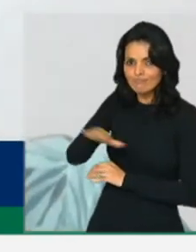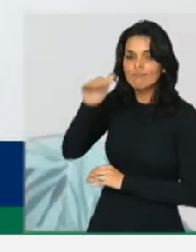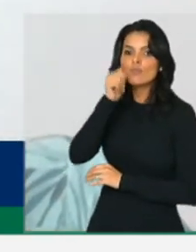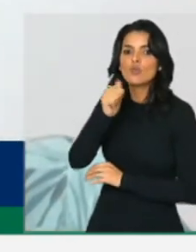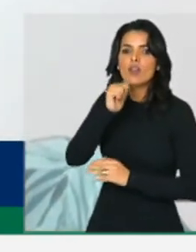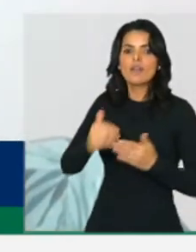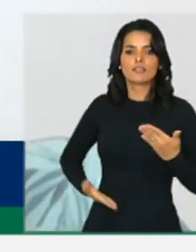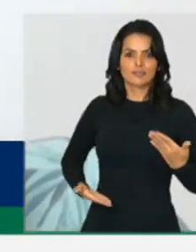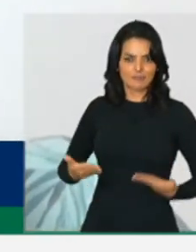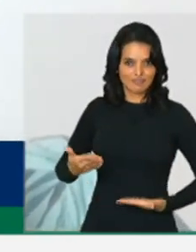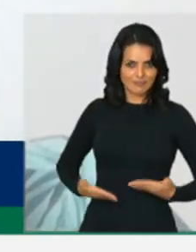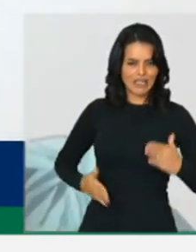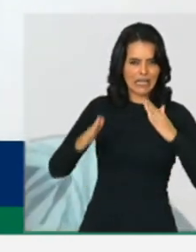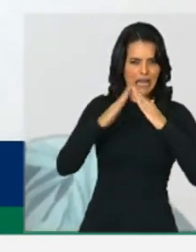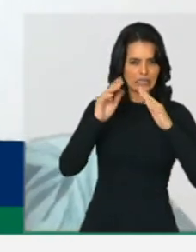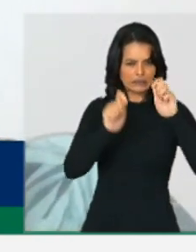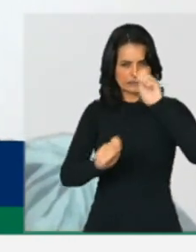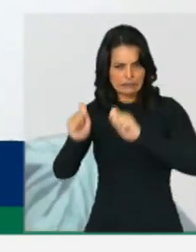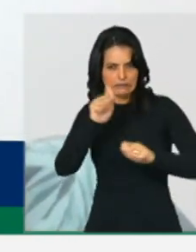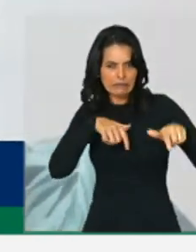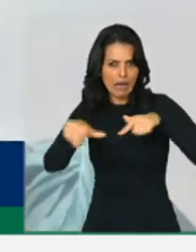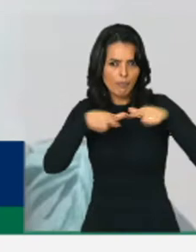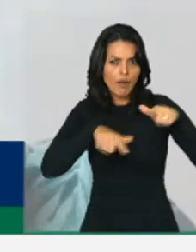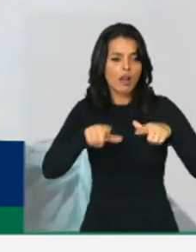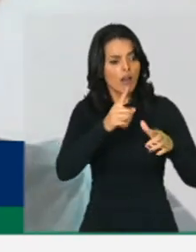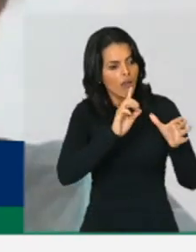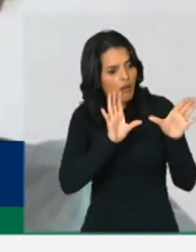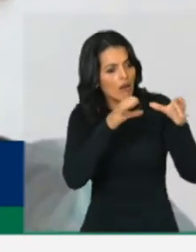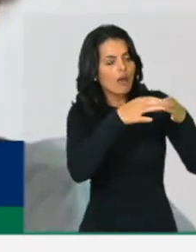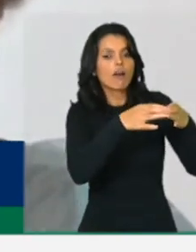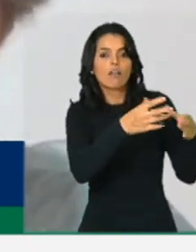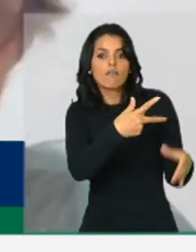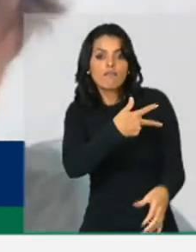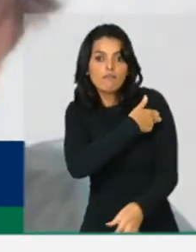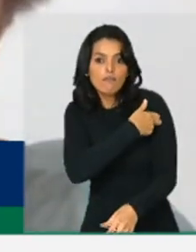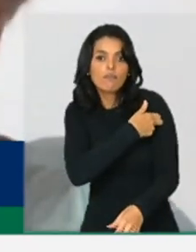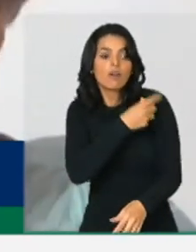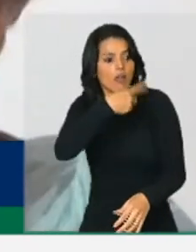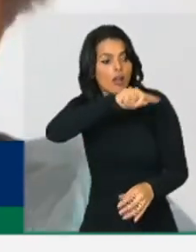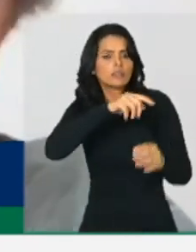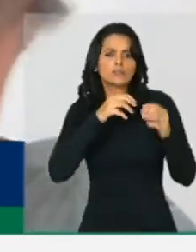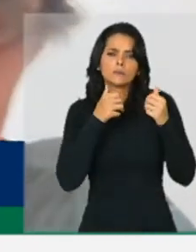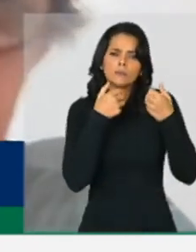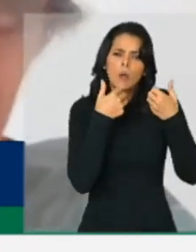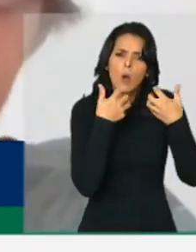DEPUTADA CELINA, ESTÃO EM CONDIÇÕES ANÁLOGAS É DA PRÓPRIA ESCRAVIDÃO. TIVEMOS ESSA REUNIÃO DA FRENTE